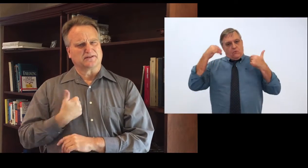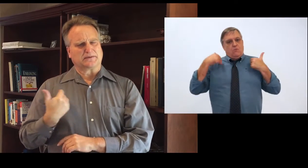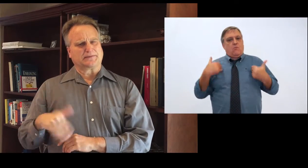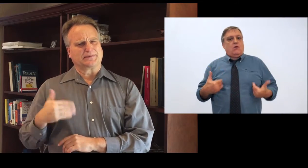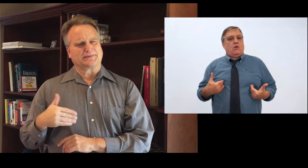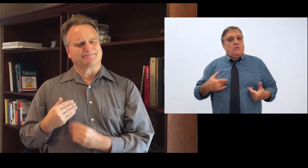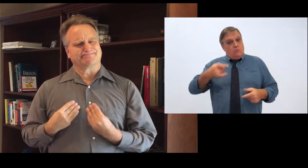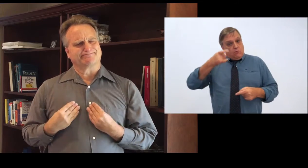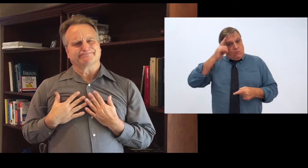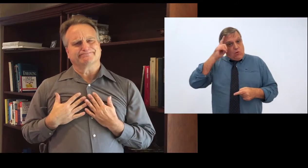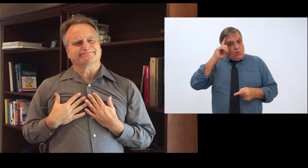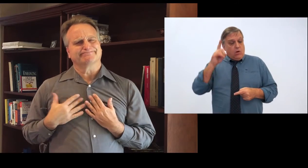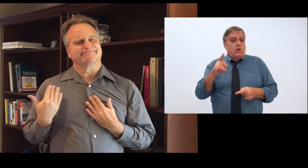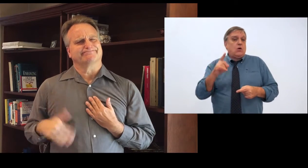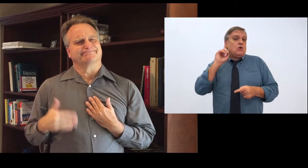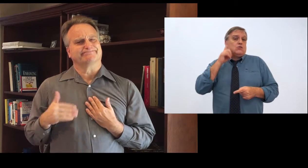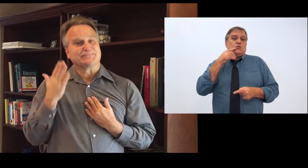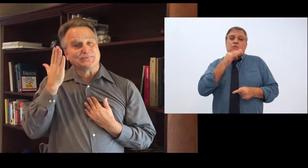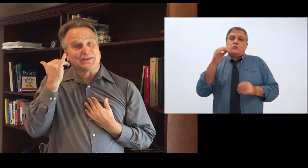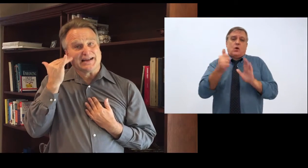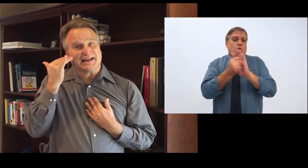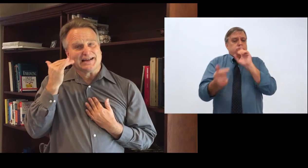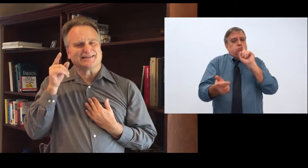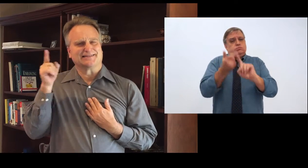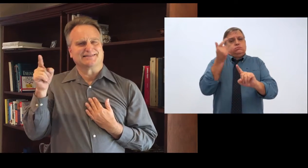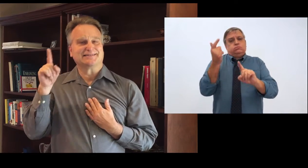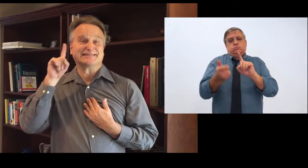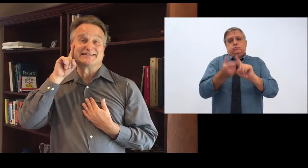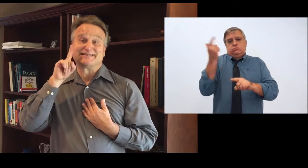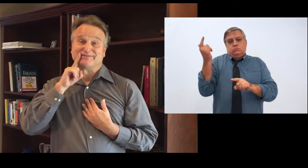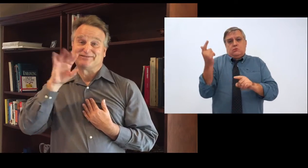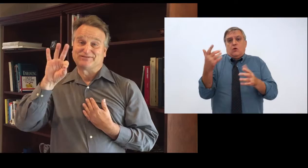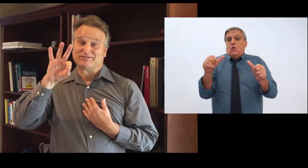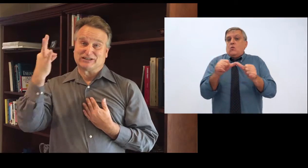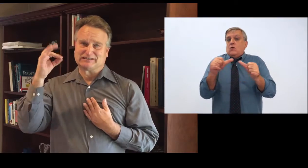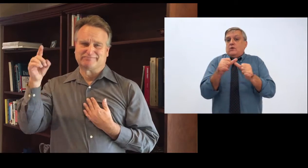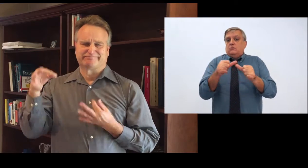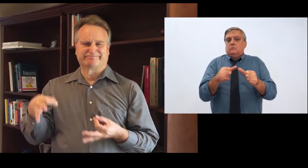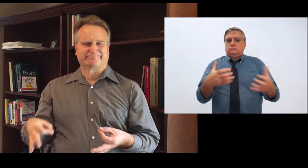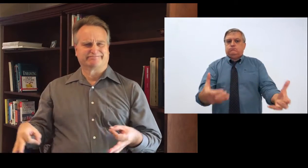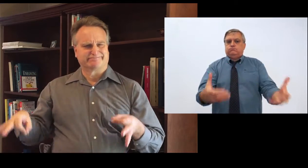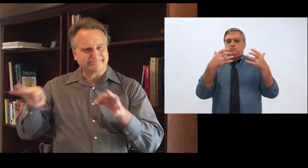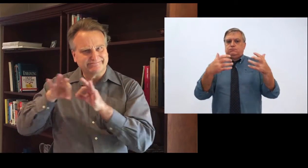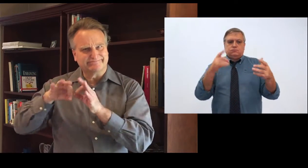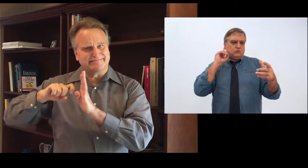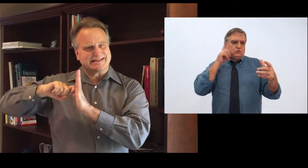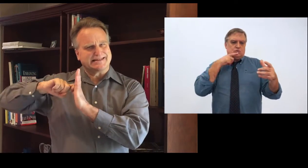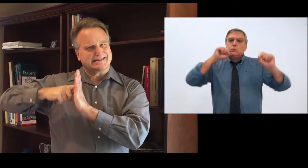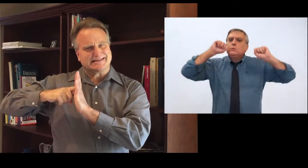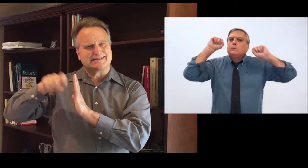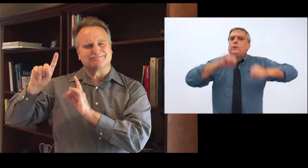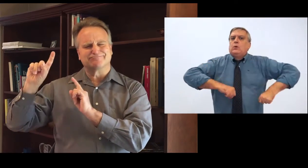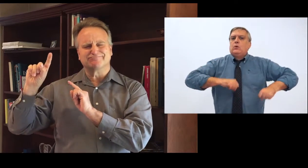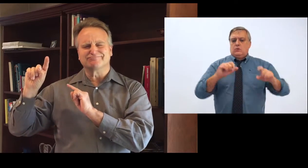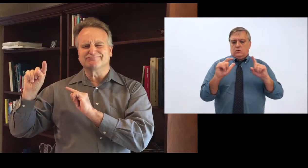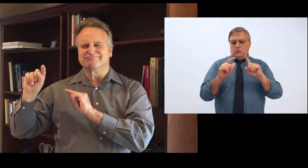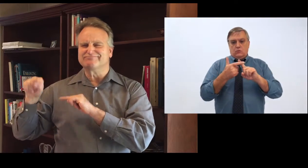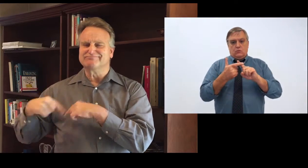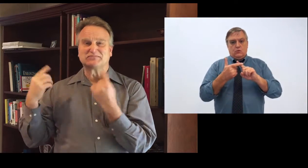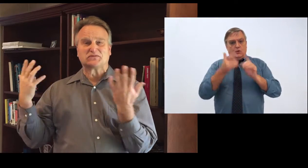C’est très gratifiant pour moi, du fait du rôle décisif qu’ont joué les Sourds français